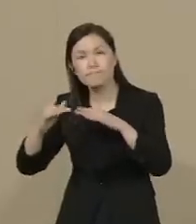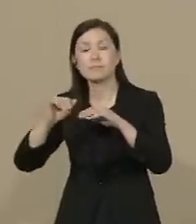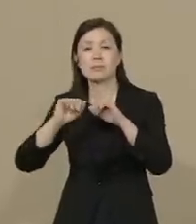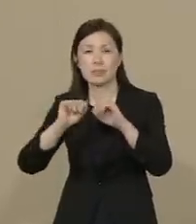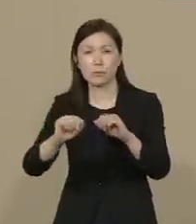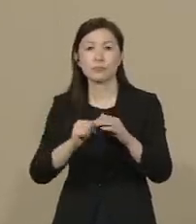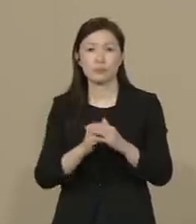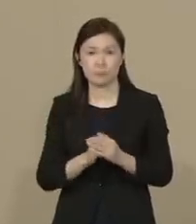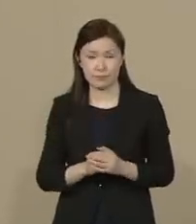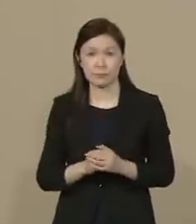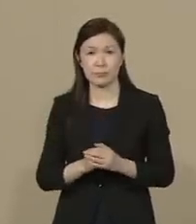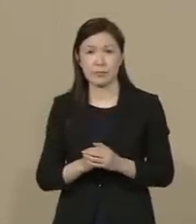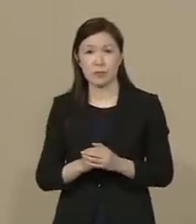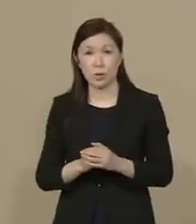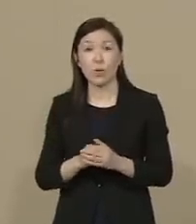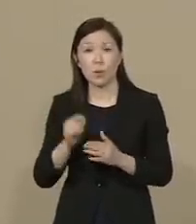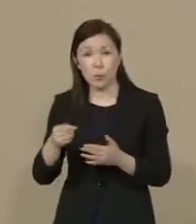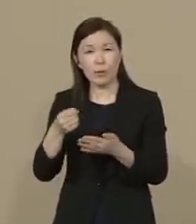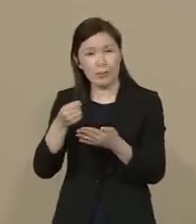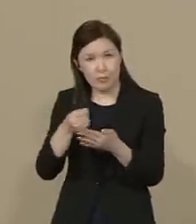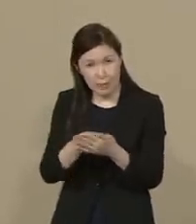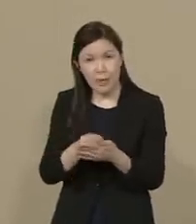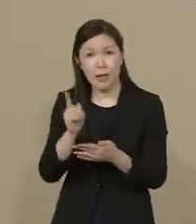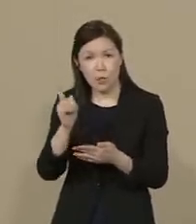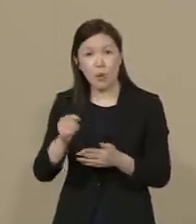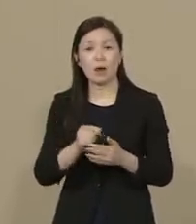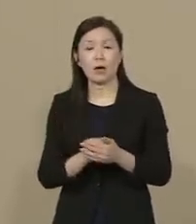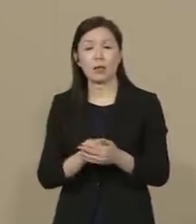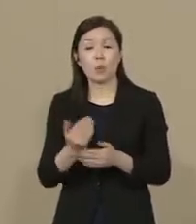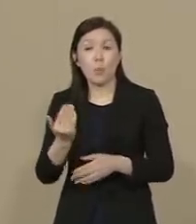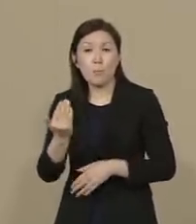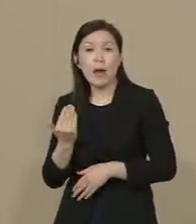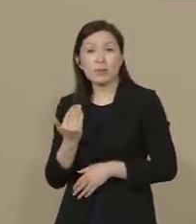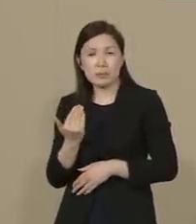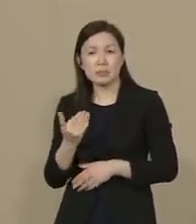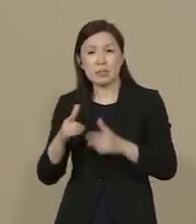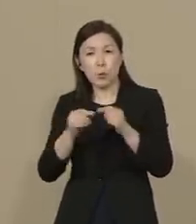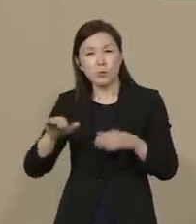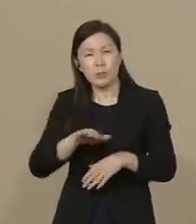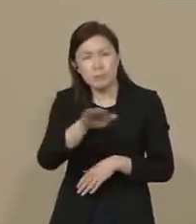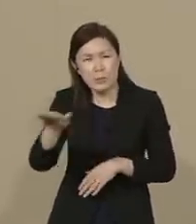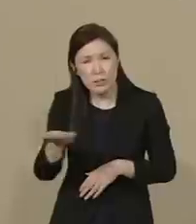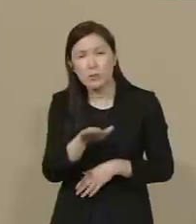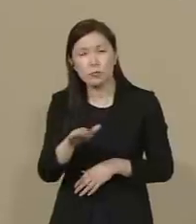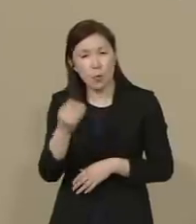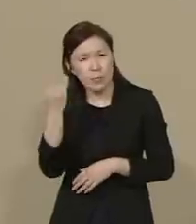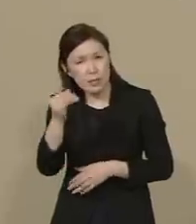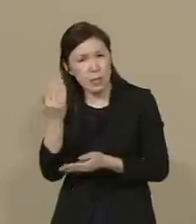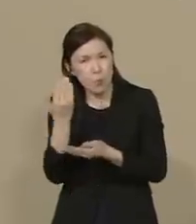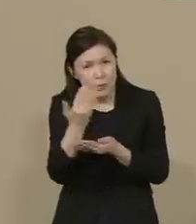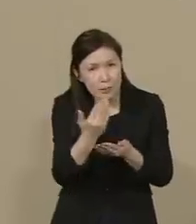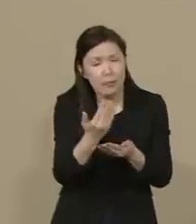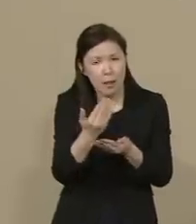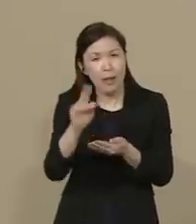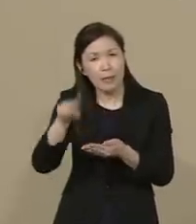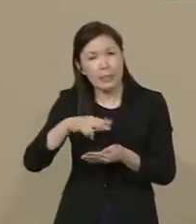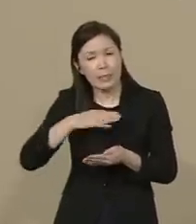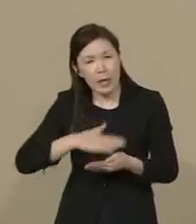この重要な決定について あらかじめ国民の信を問い 理解を得て進めていくことは